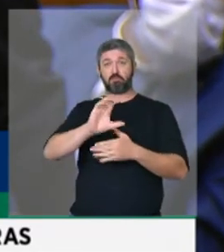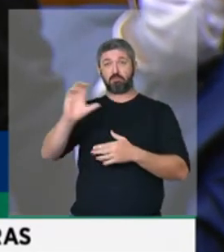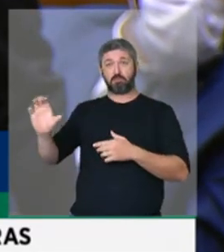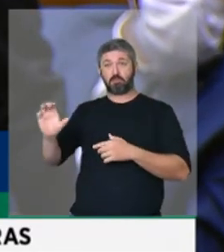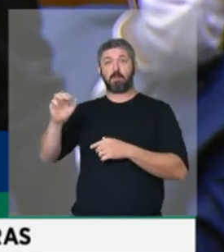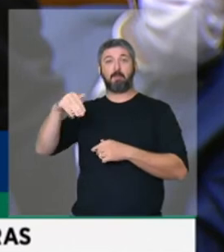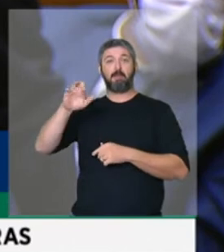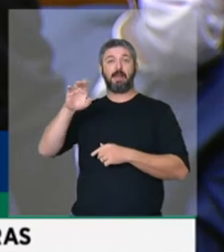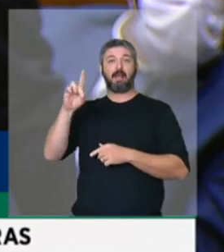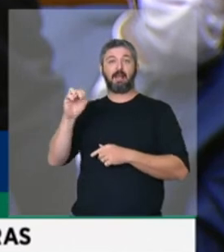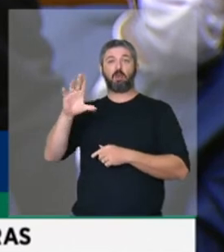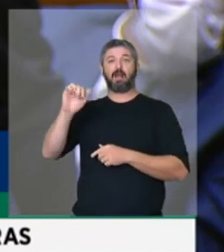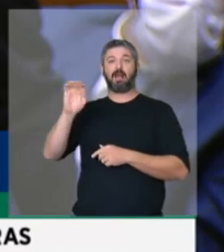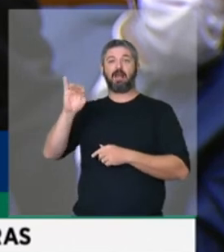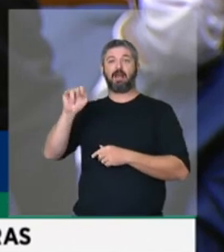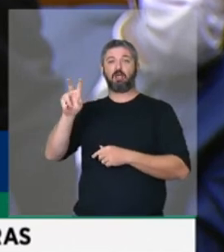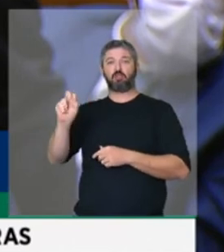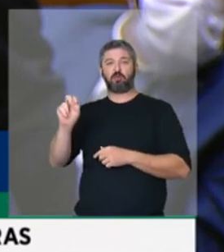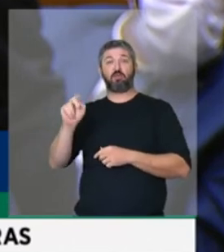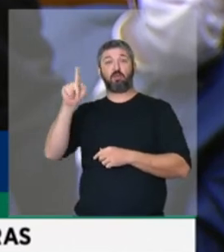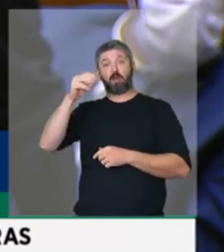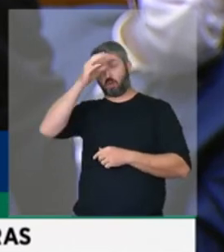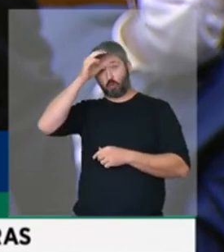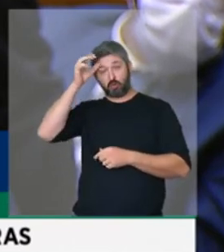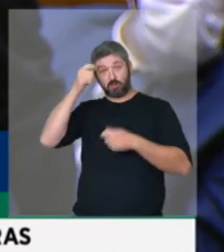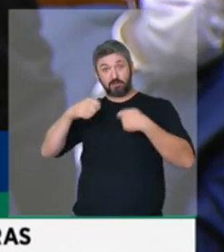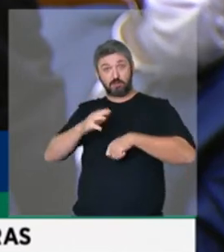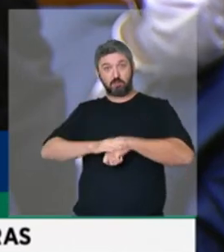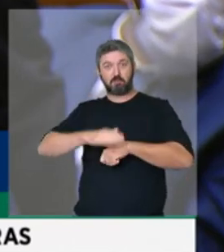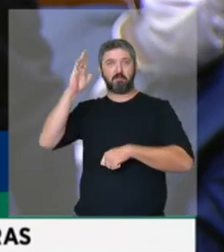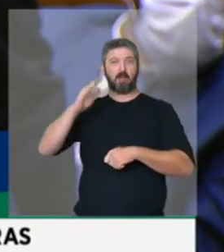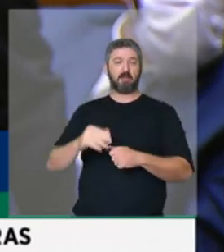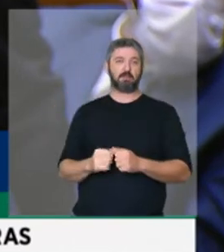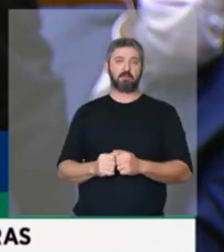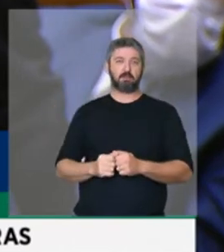PODERIAM ACONTECER. ALÉM DO MAIS, GARANTIMOS ATRAVÀS DA EMENDA QUE FOI ACEITA PELO RELATOR DA NOSSA BANCADA QUE